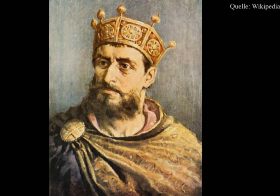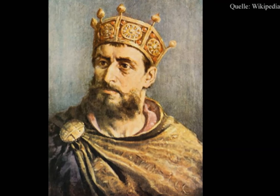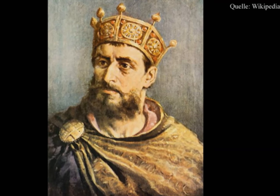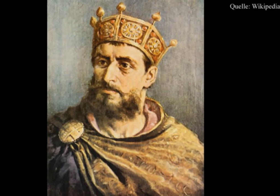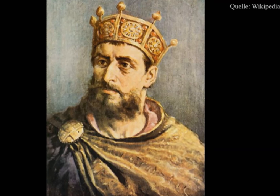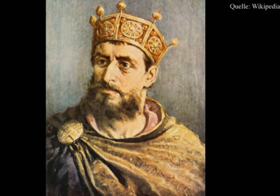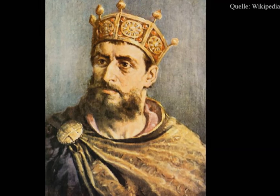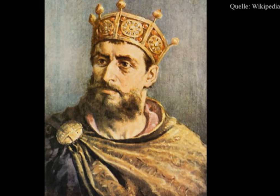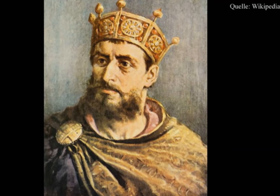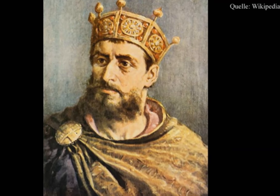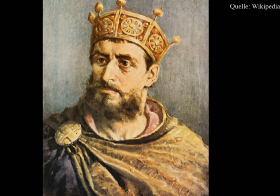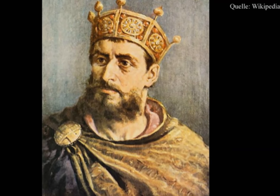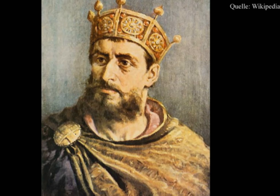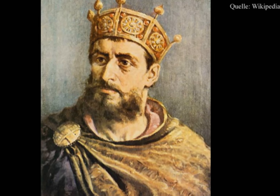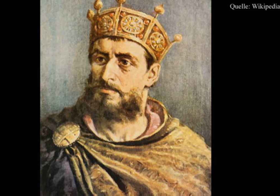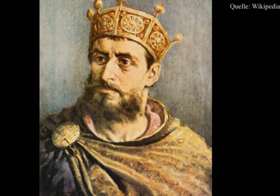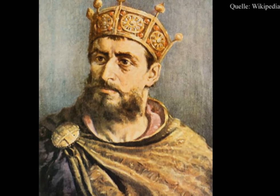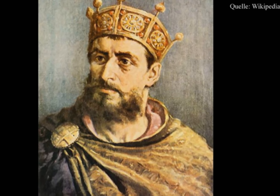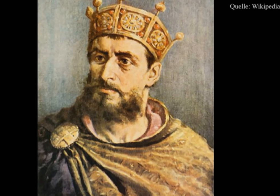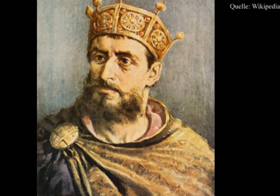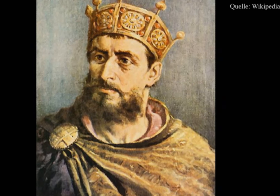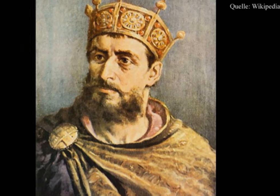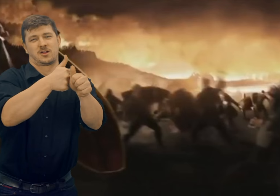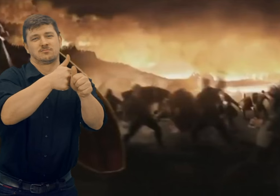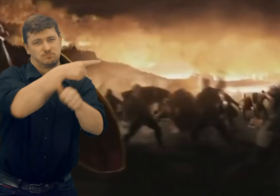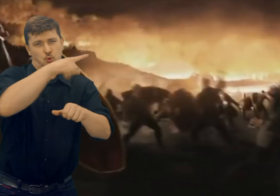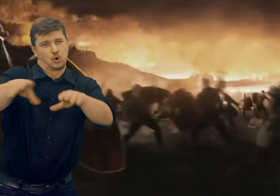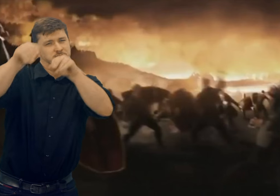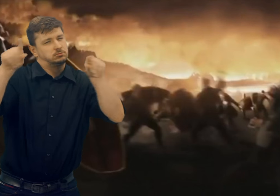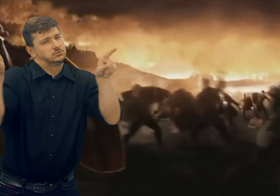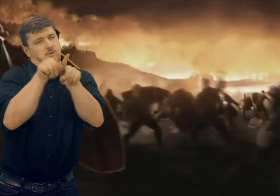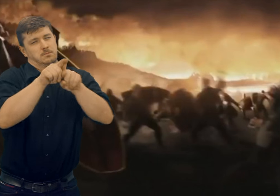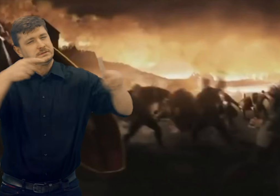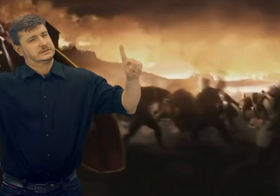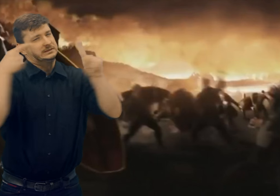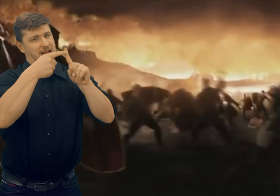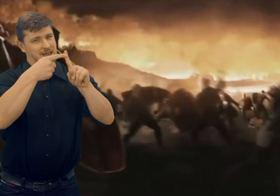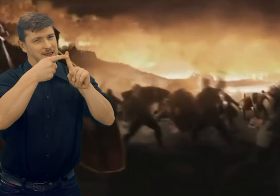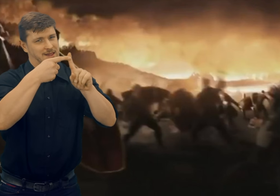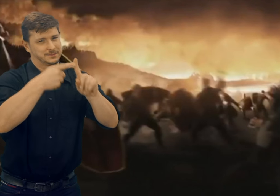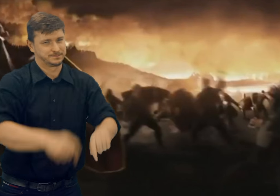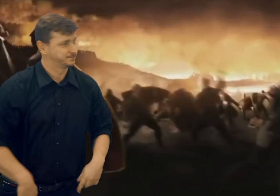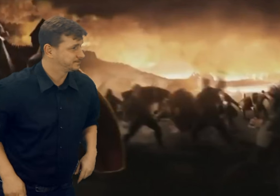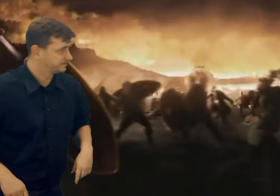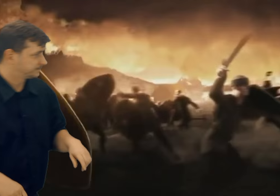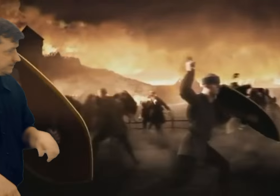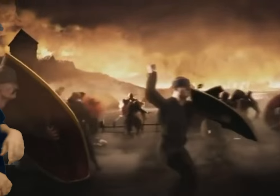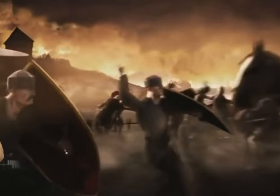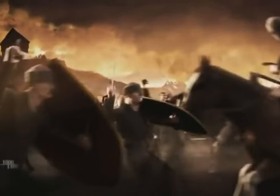Mieszko II. (regierte 1025 - 1034) Er übernahm dieselben Ziele seines Vaters.